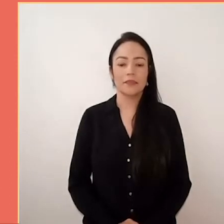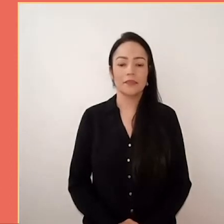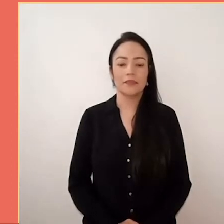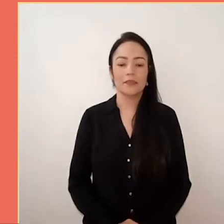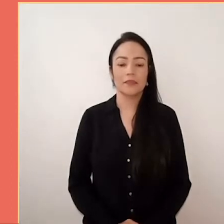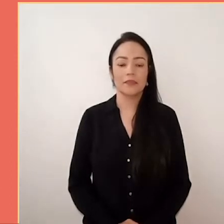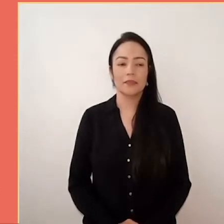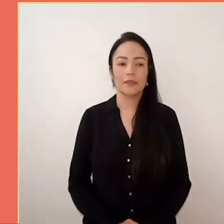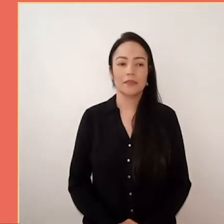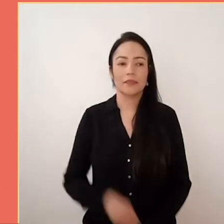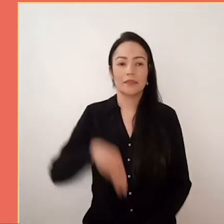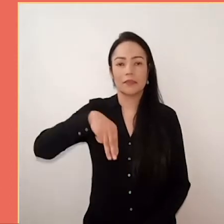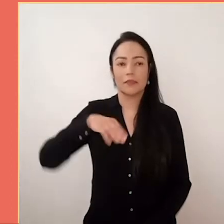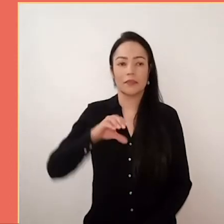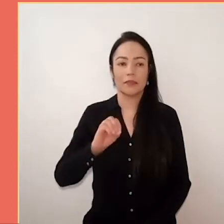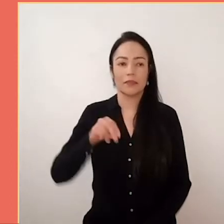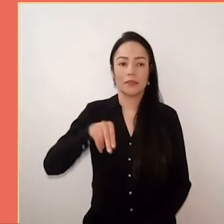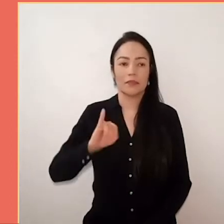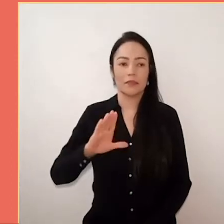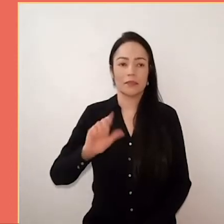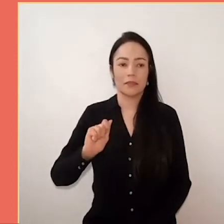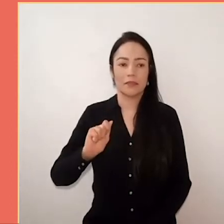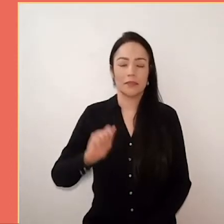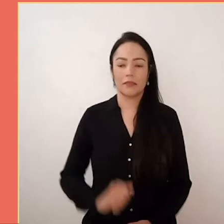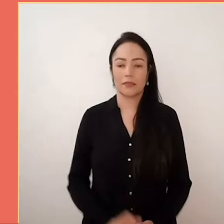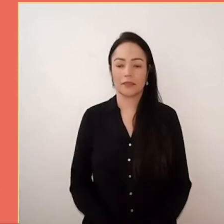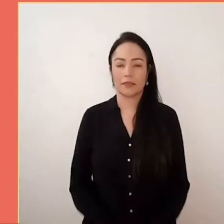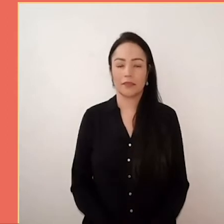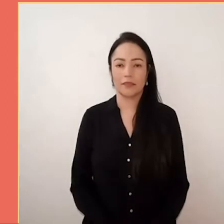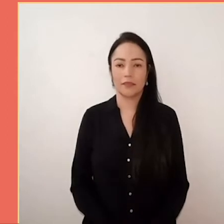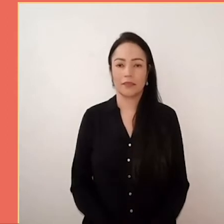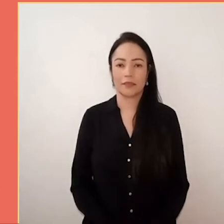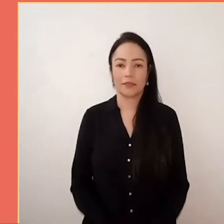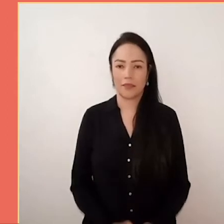Mônica, quer falar alguma coisa? Estou te vendo.